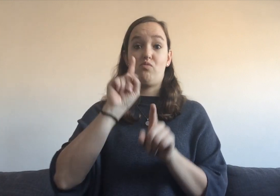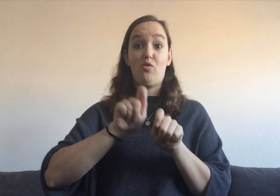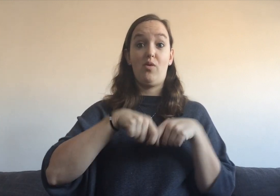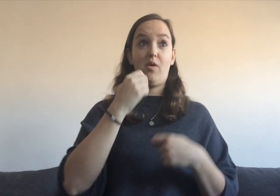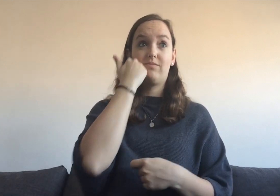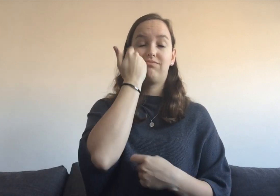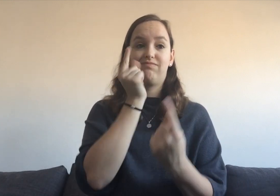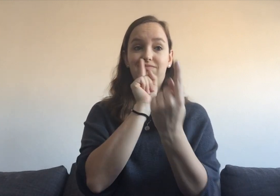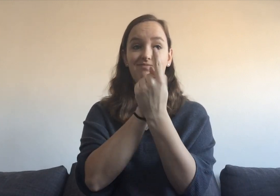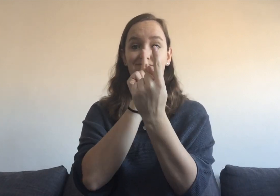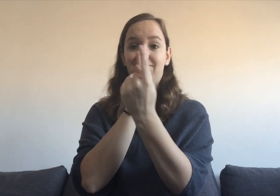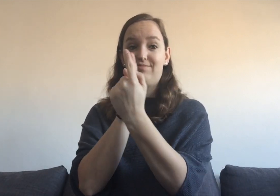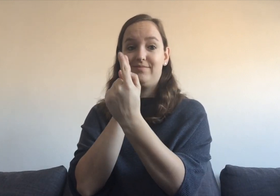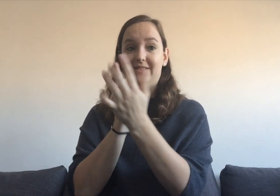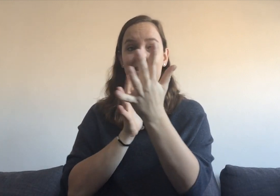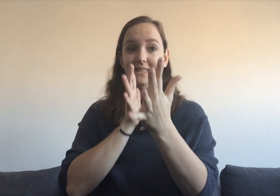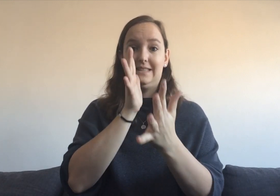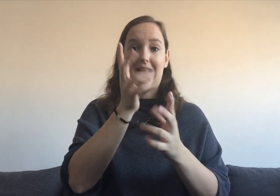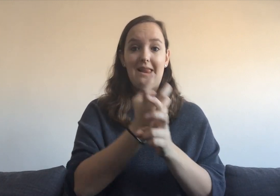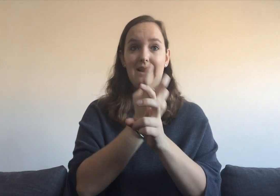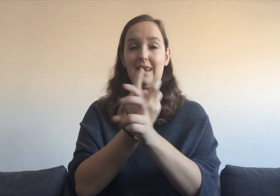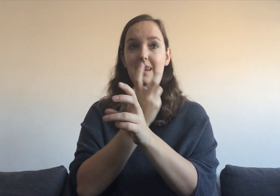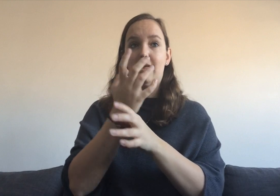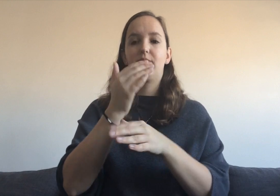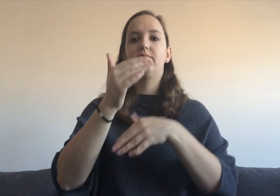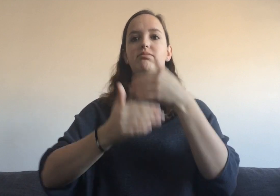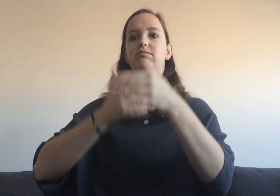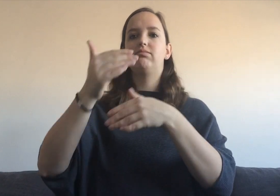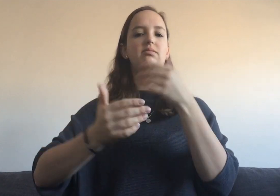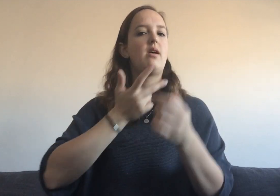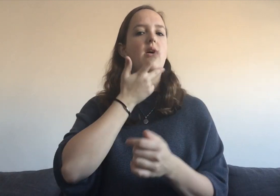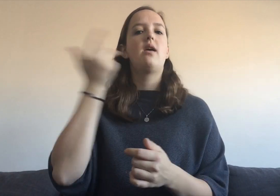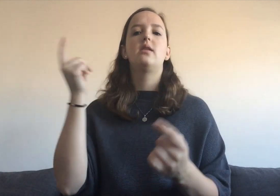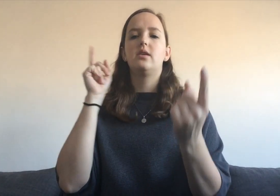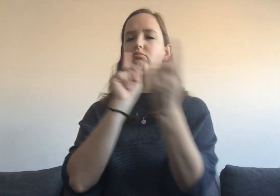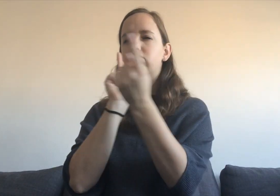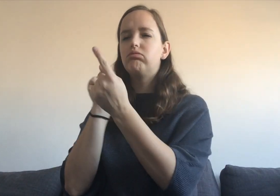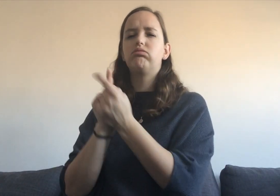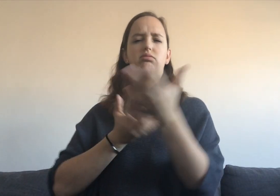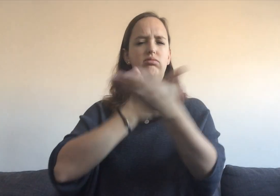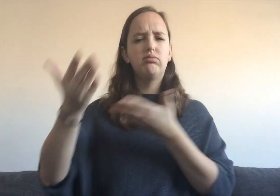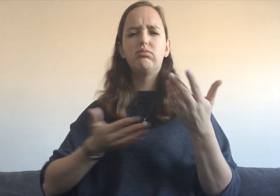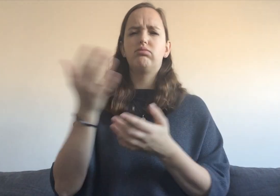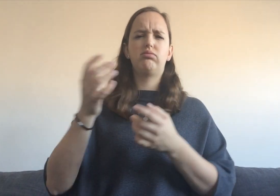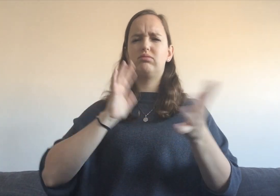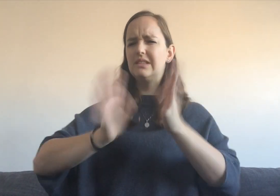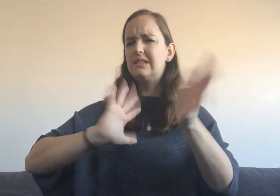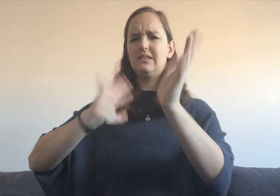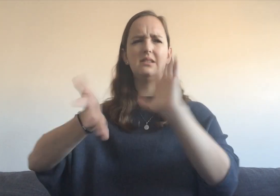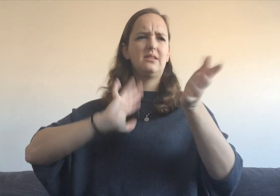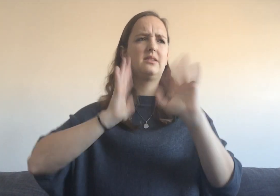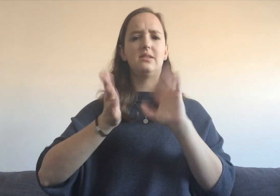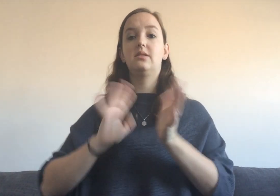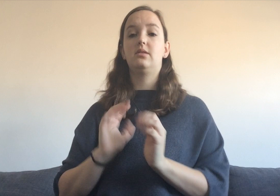Les premières fois, j'étais assez timide, mais je me suis sentie de plus en plus à l'aise avec eux.